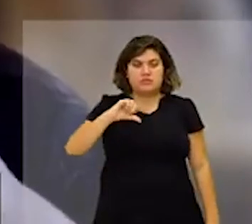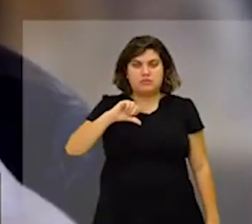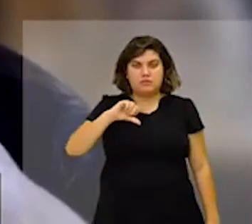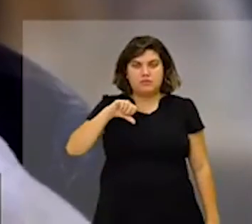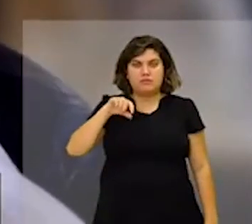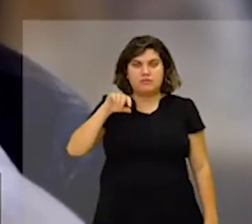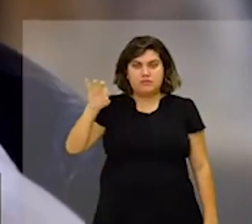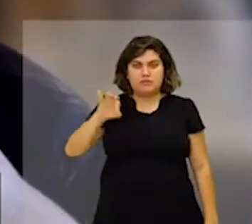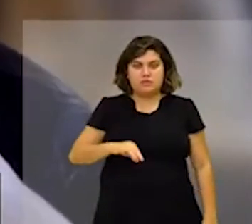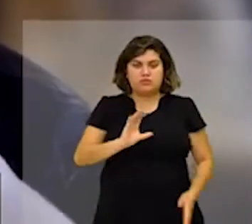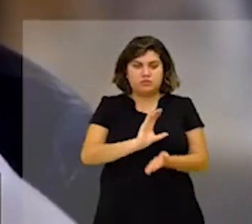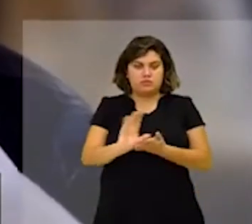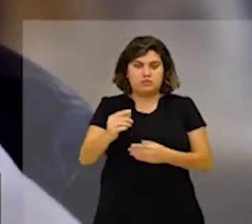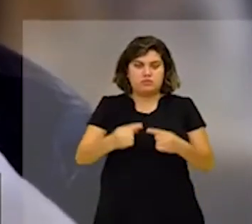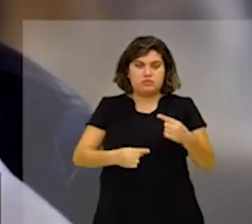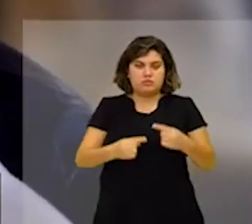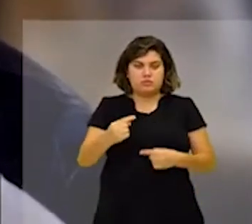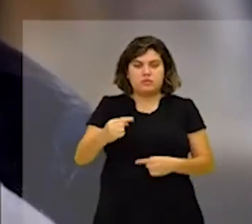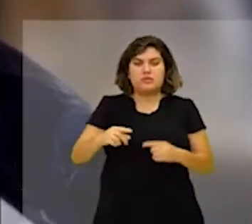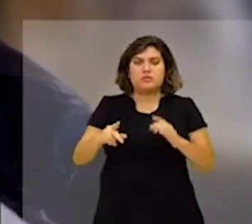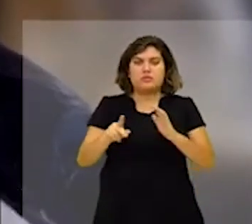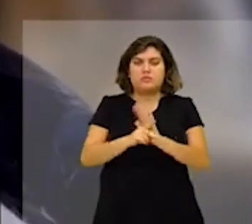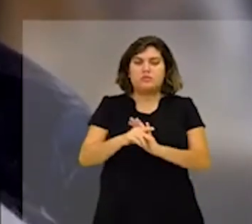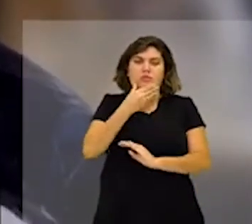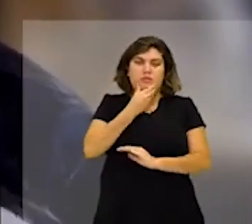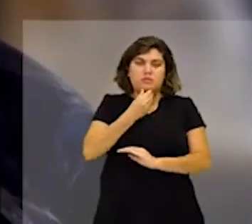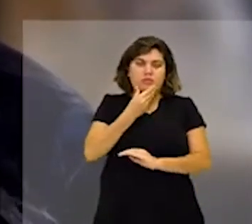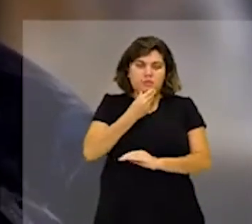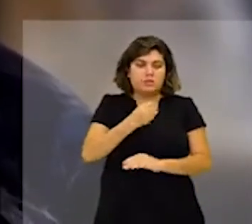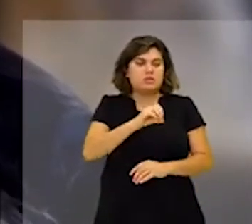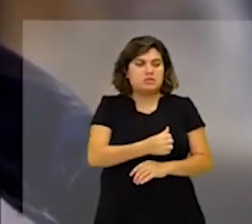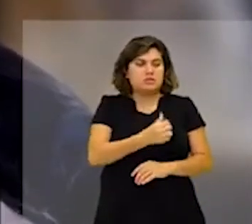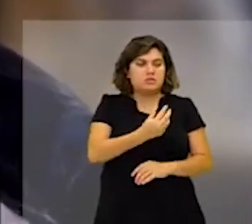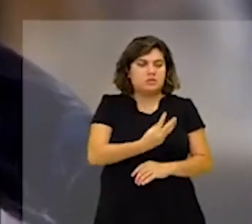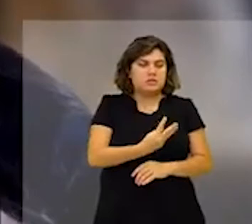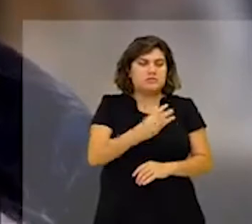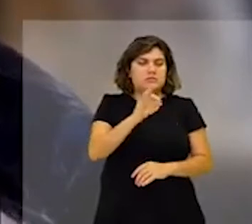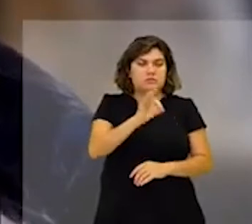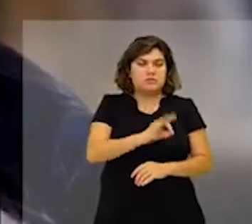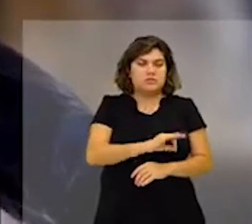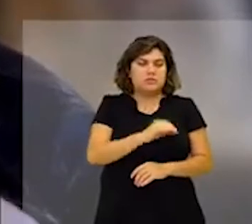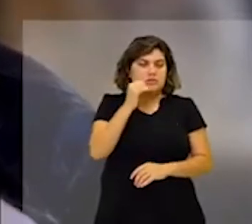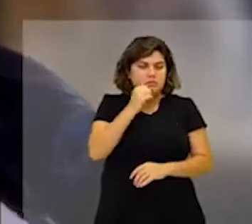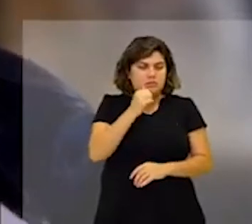foram as candidaturas masculinas 53 por cento das cidades não terá nenhuma vereadora Negra